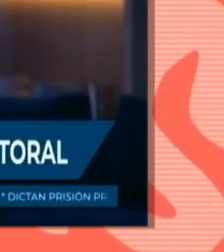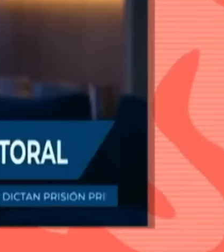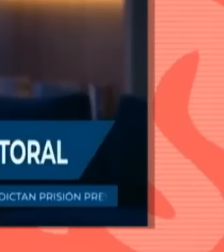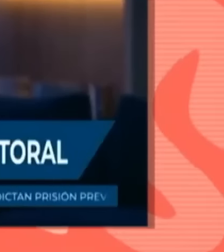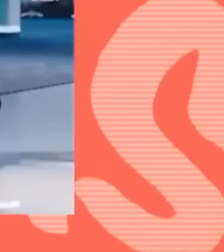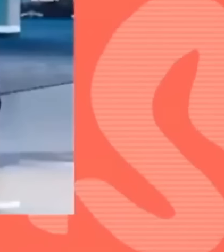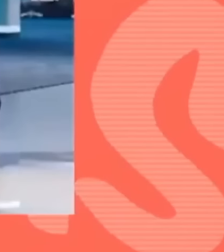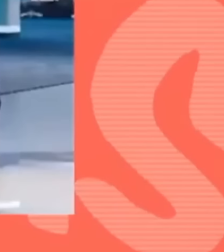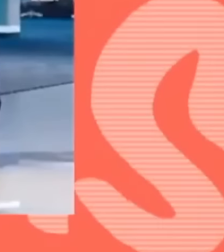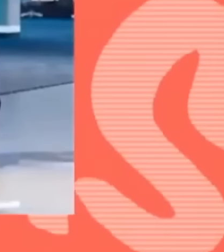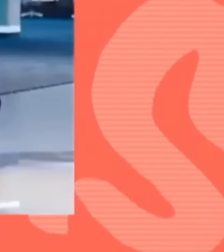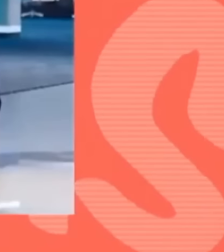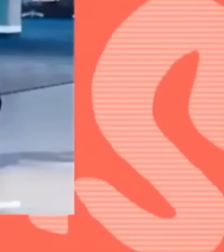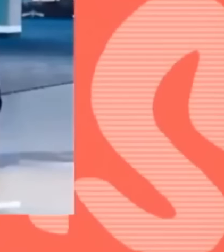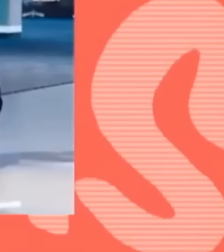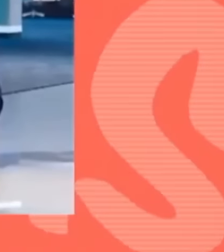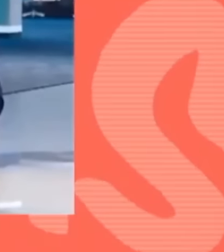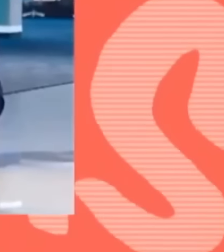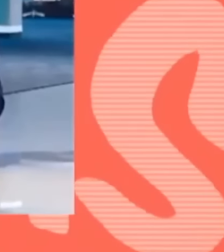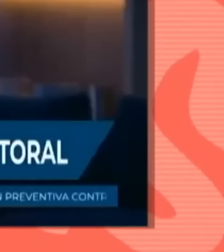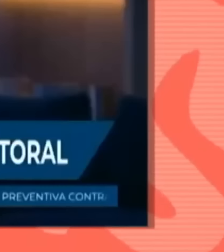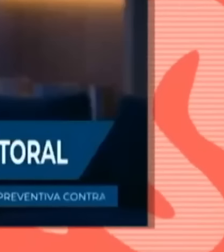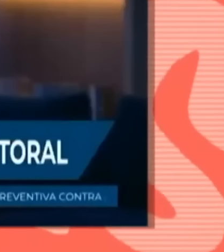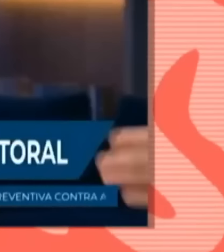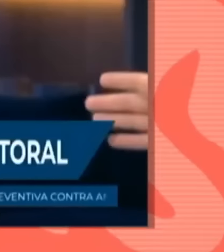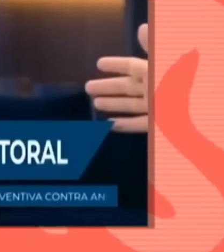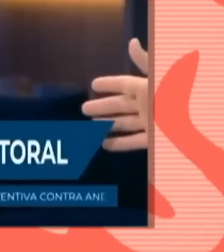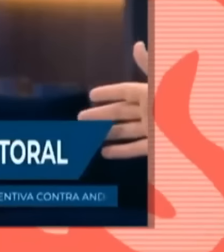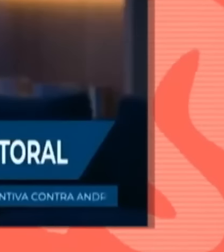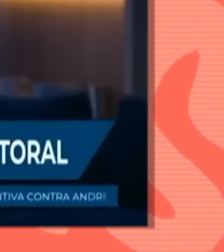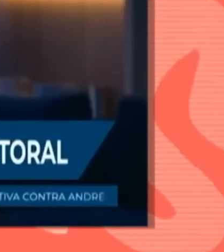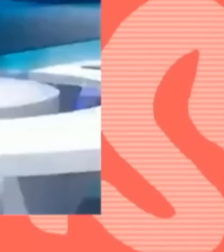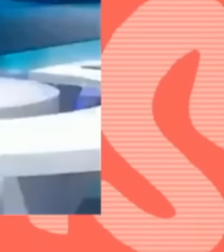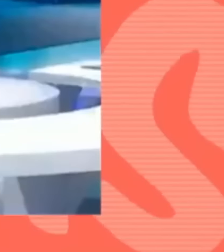las mentiras o los fake news. ¿Quién lo va a castigar o cómo? ¿Quién va a decir, "Oye, esto es